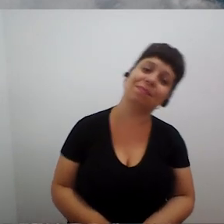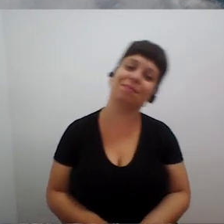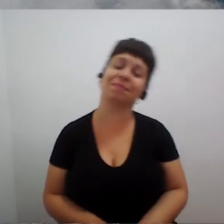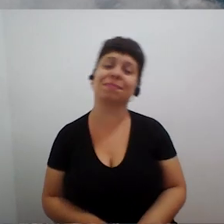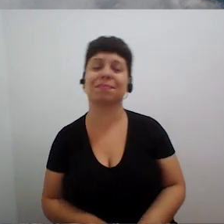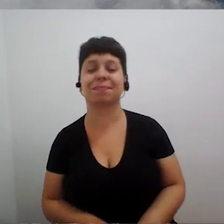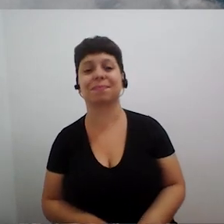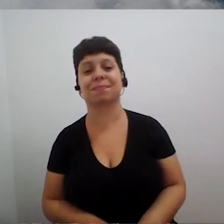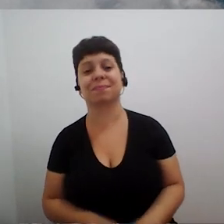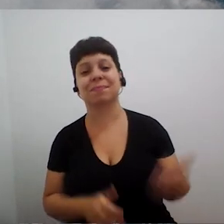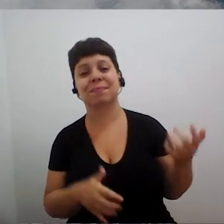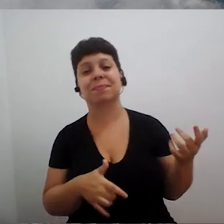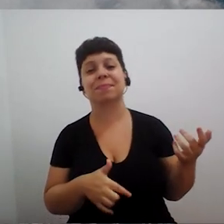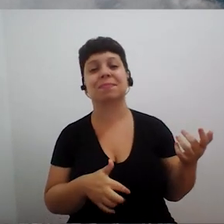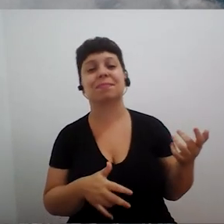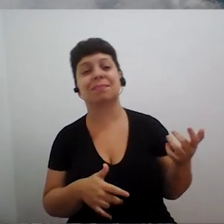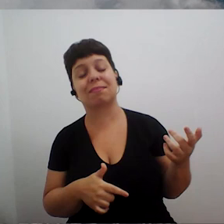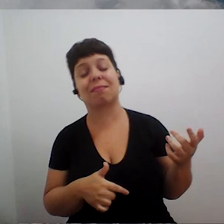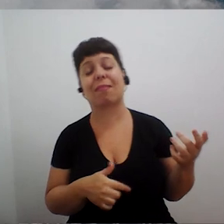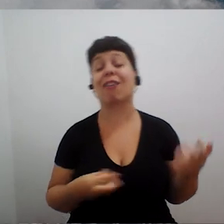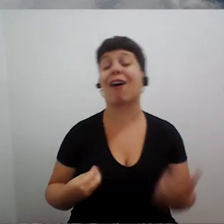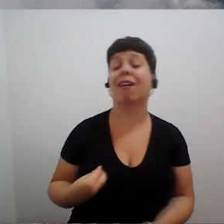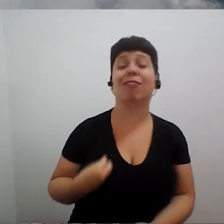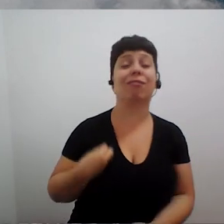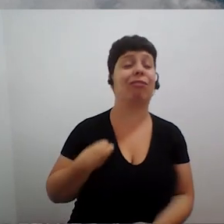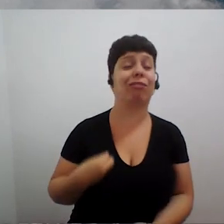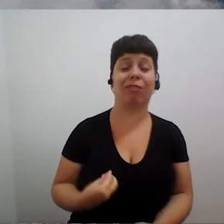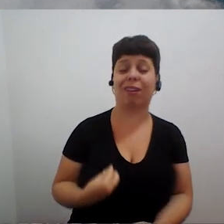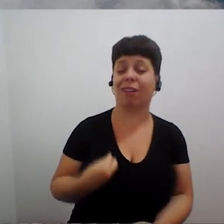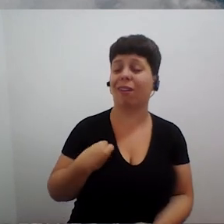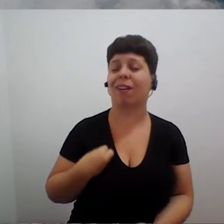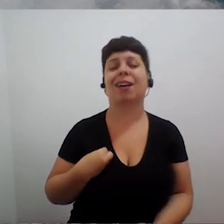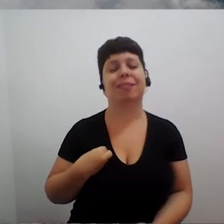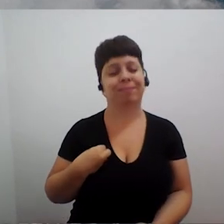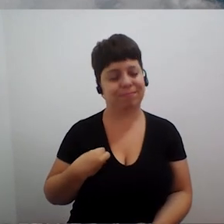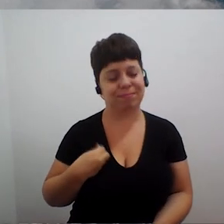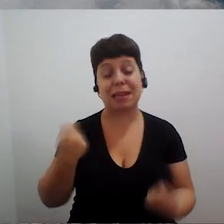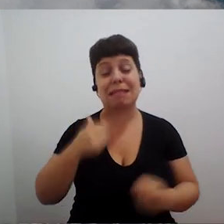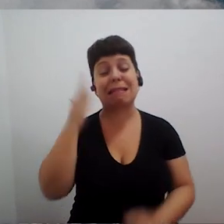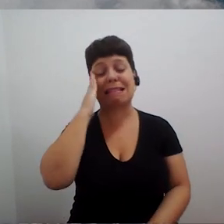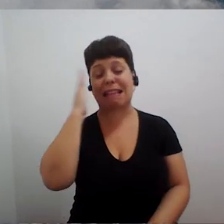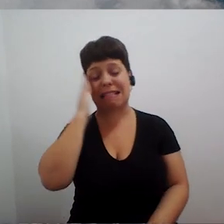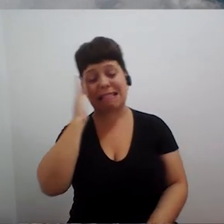E, na vida a gente tem que entender